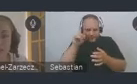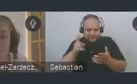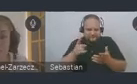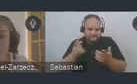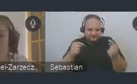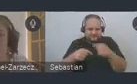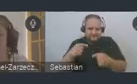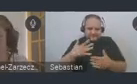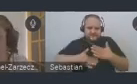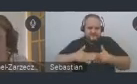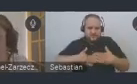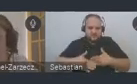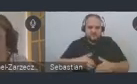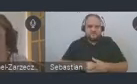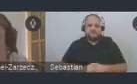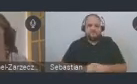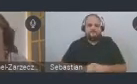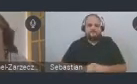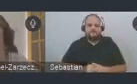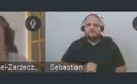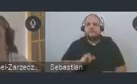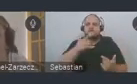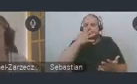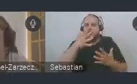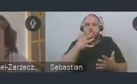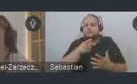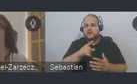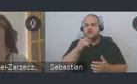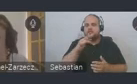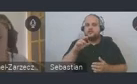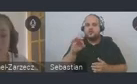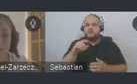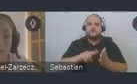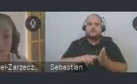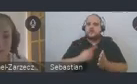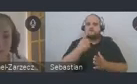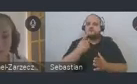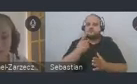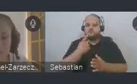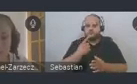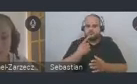I jak wygląda intro w tym scenariuszu pierwszych zajęć z kompetencji cyfrowych,